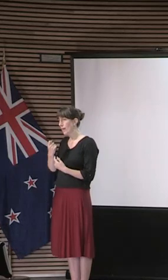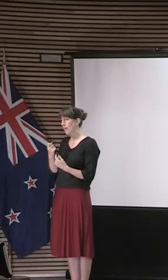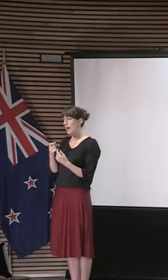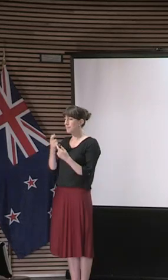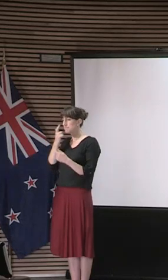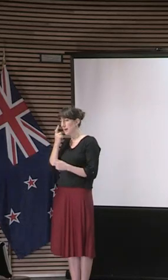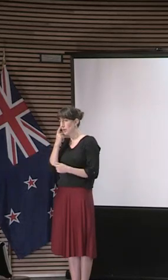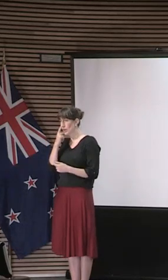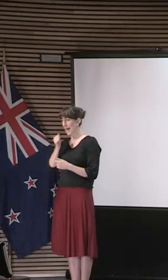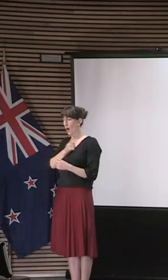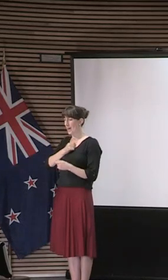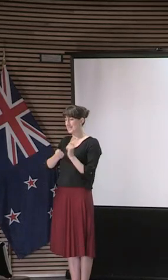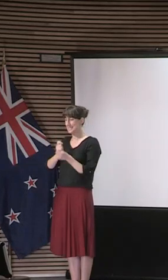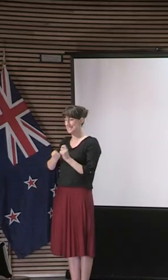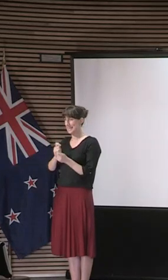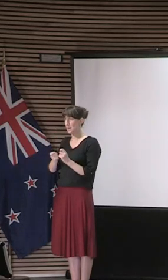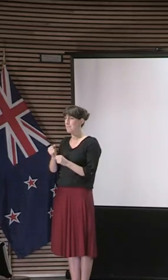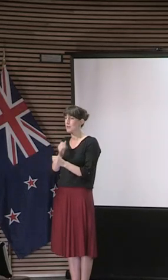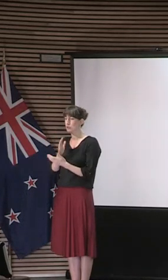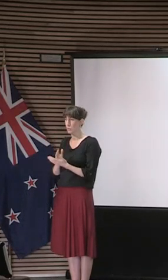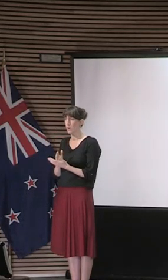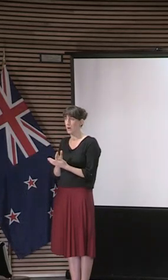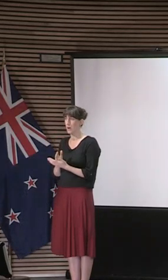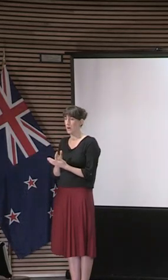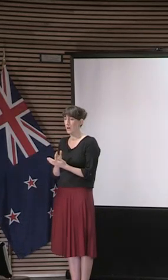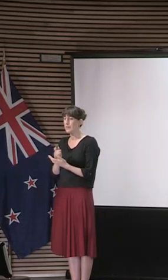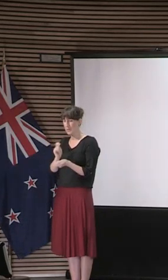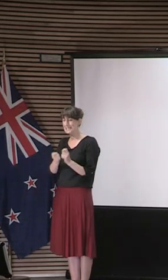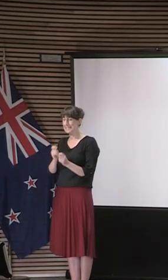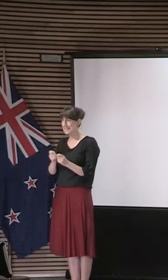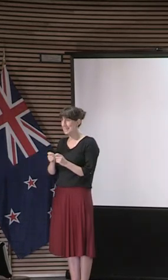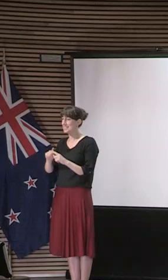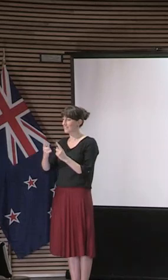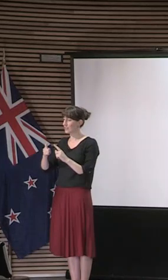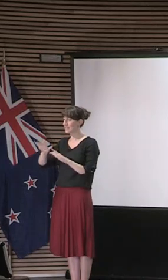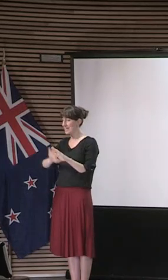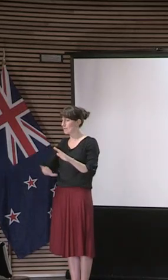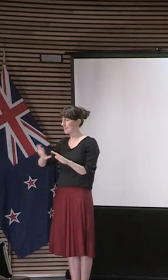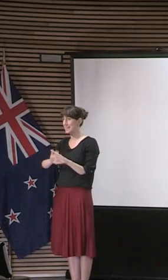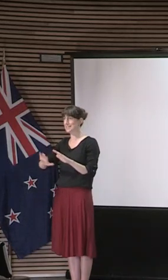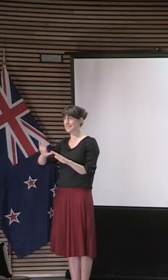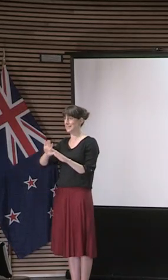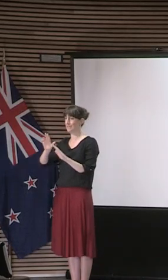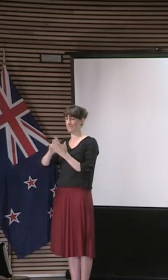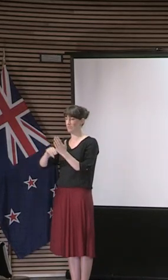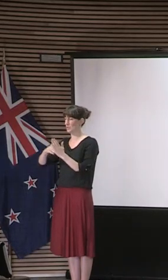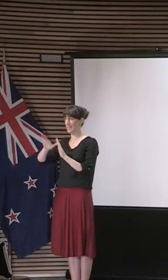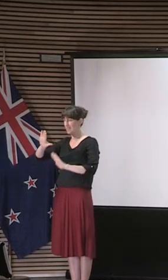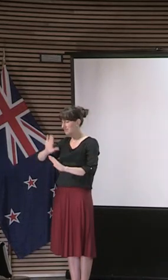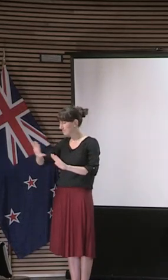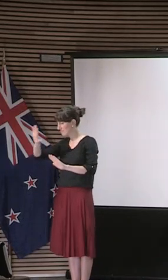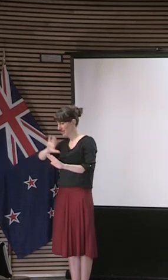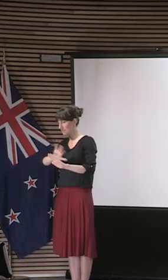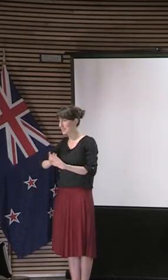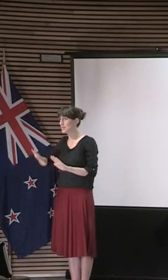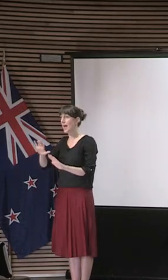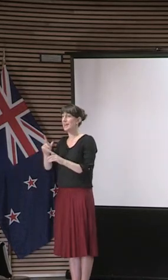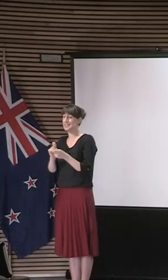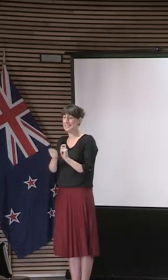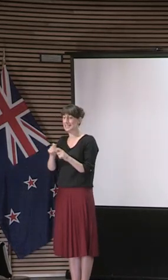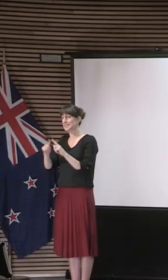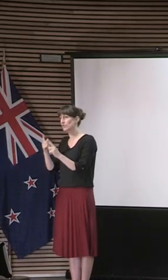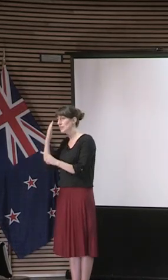ahau ki te whakamatautau